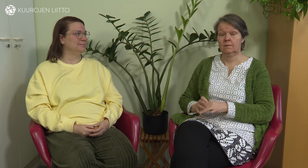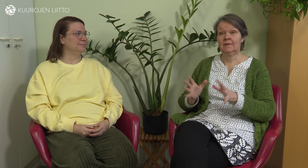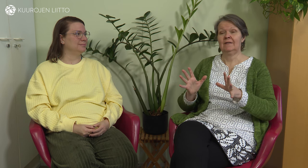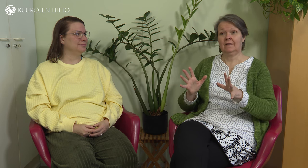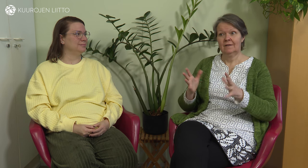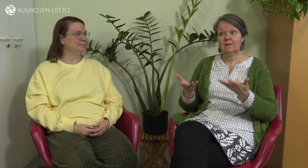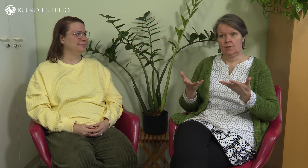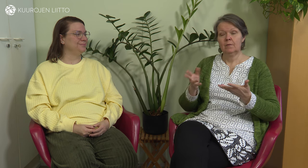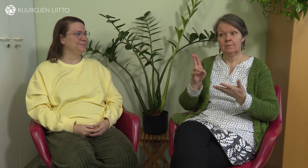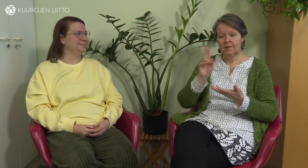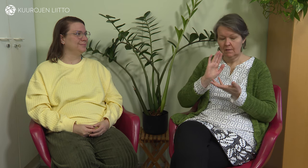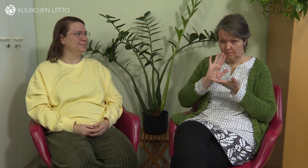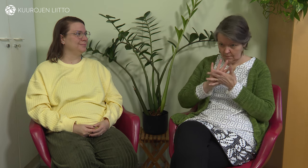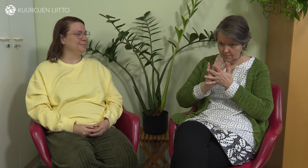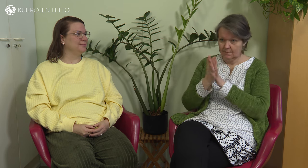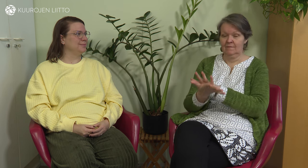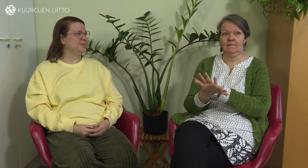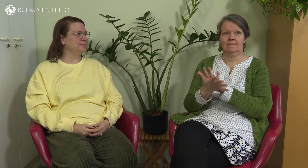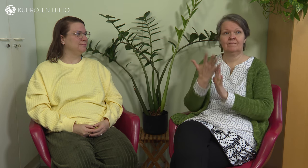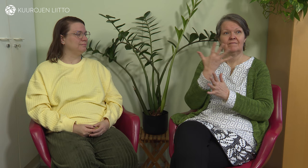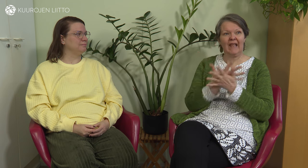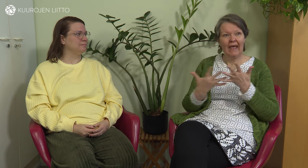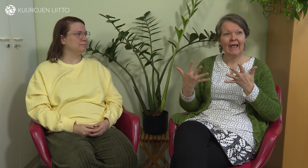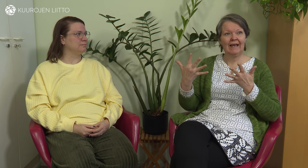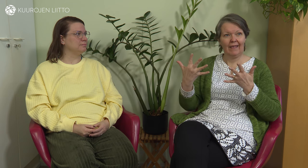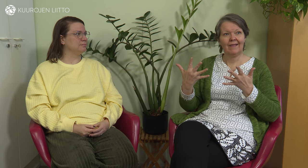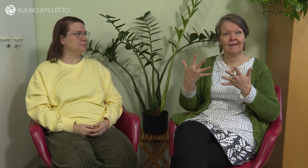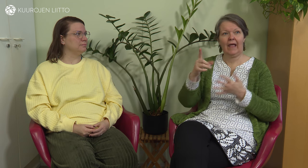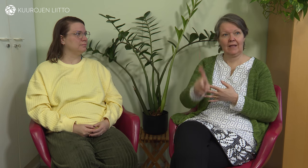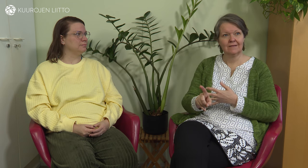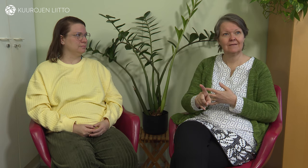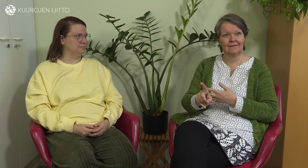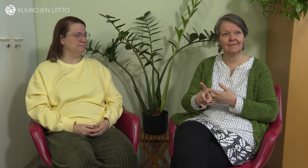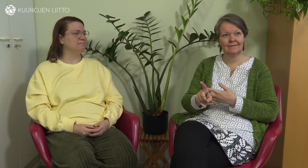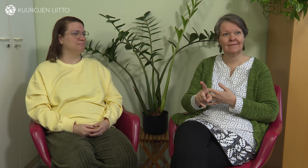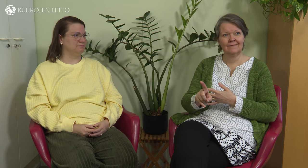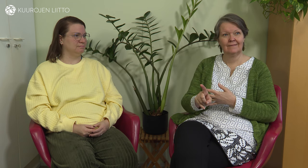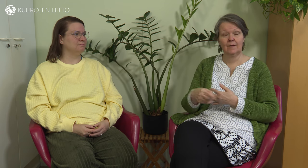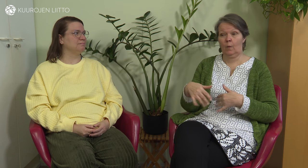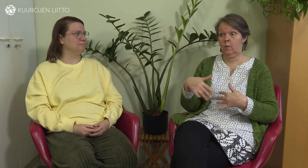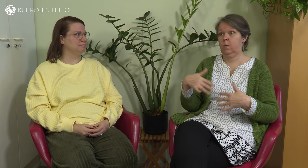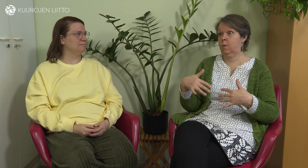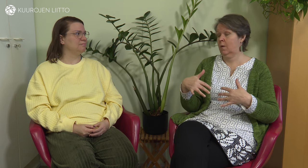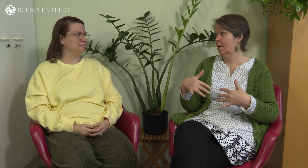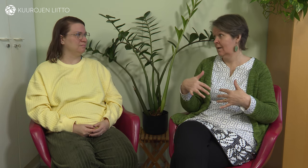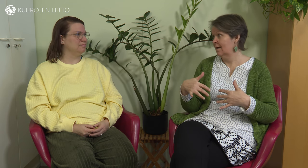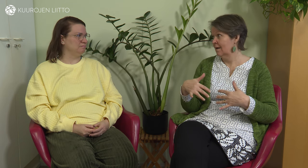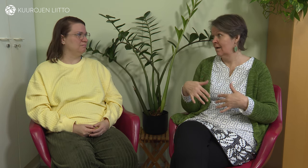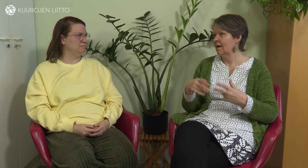Tässä on nyt katsottu ensisijaisesti kieltä, mikä on aikamoista!